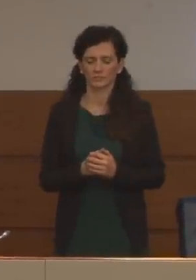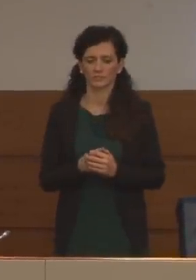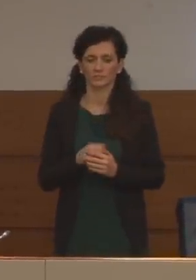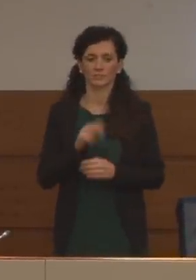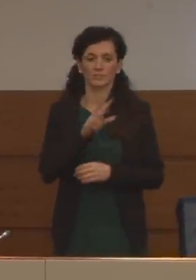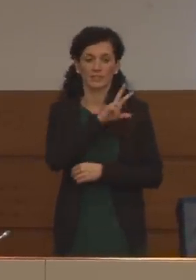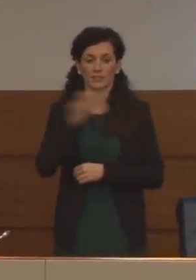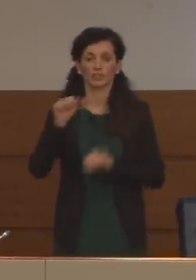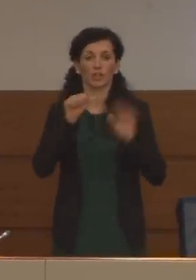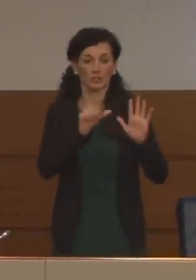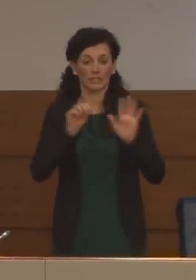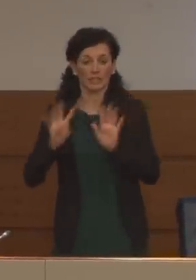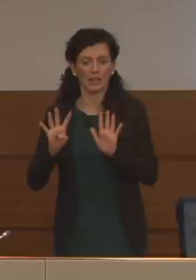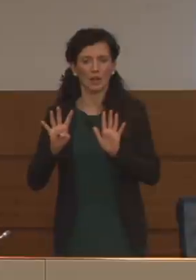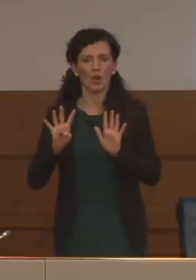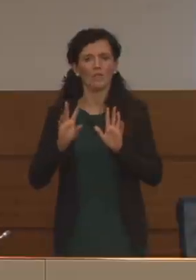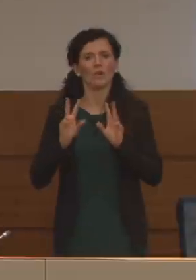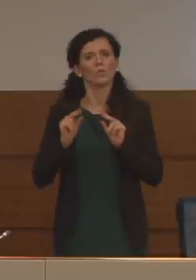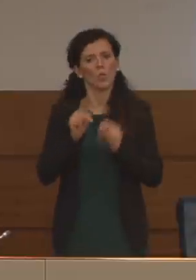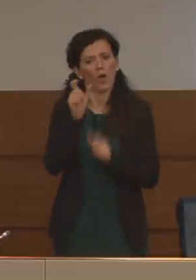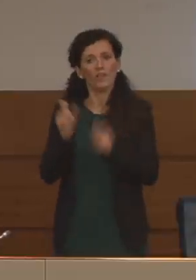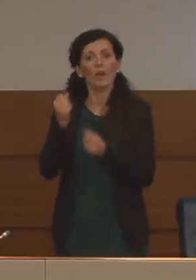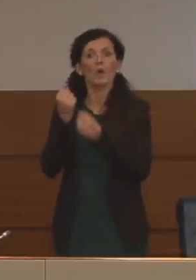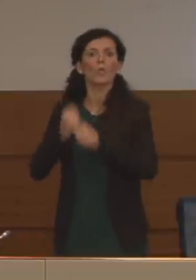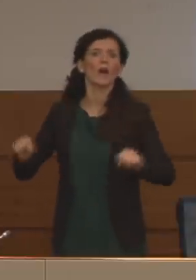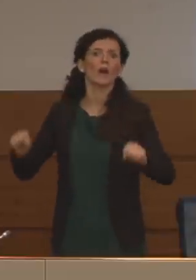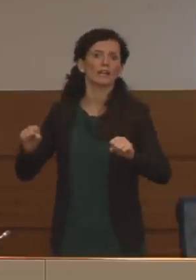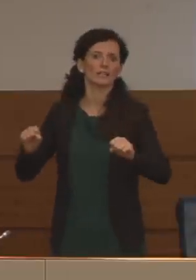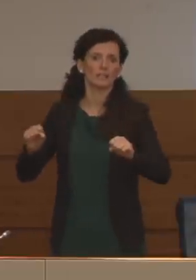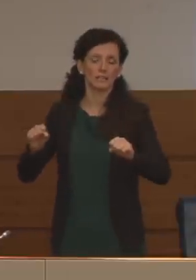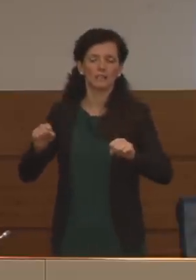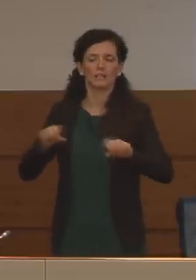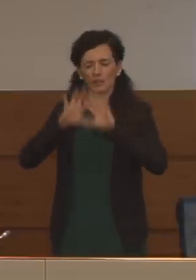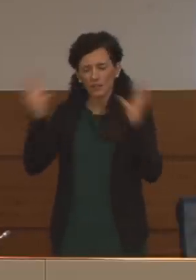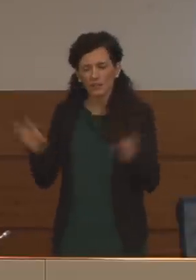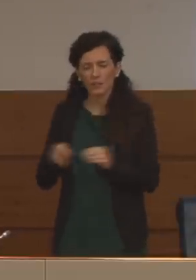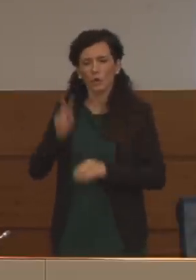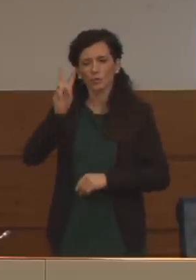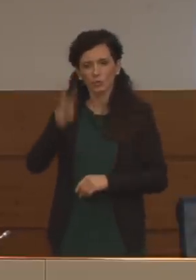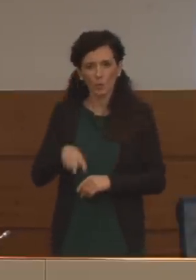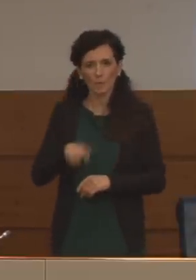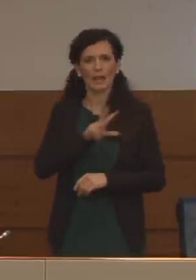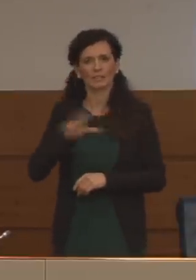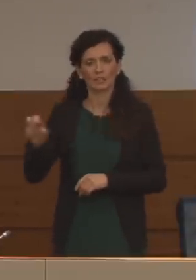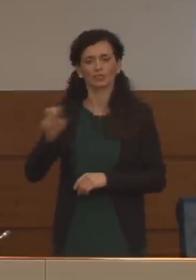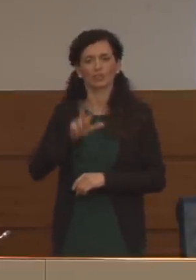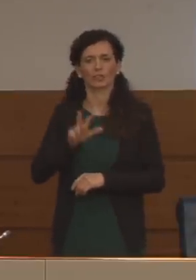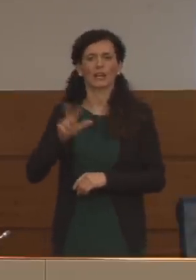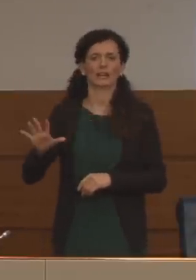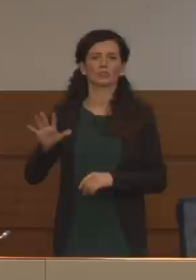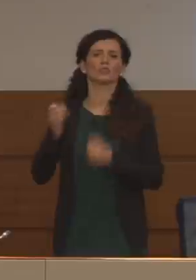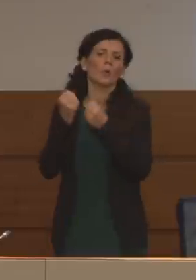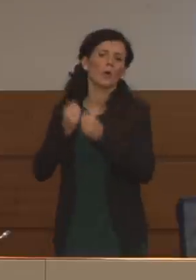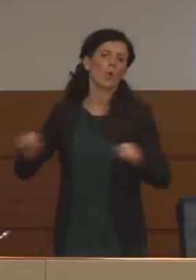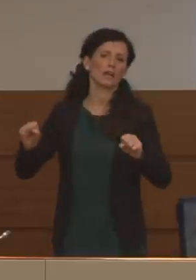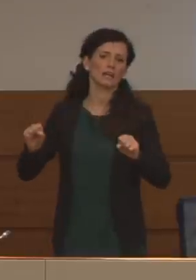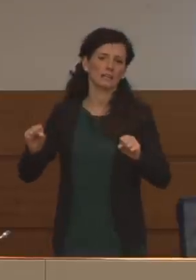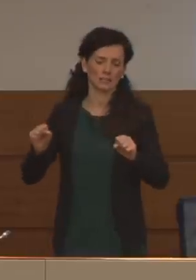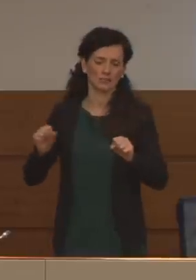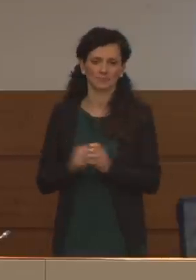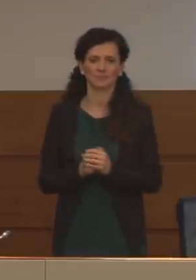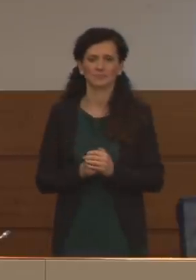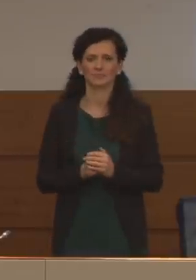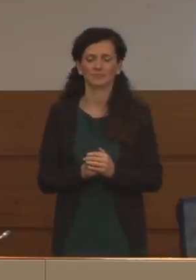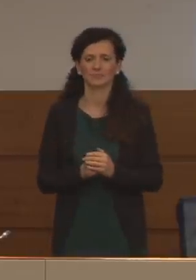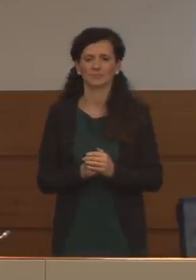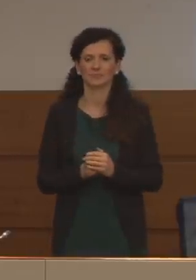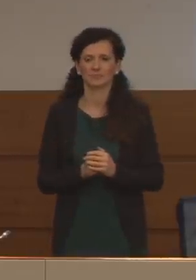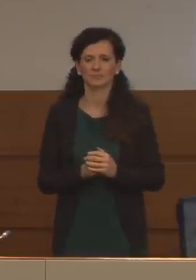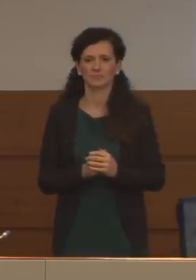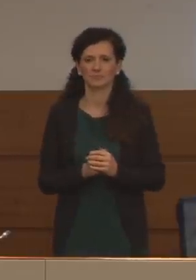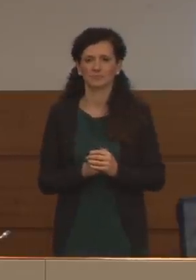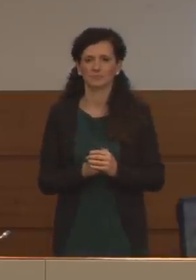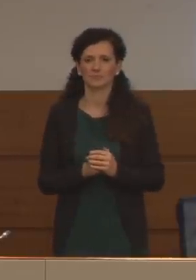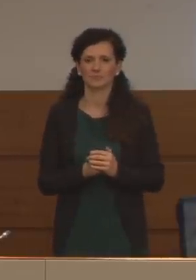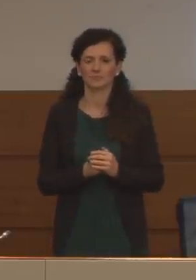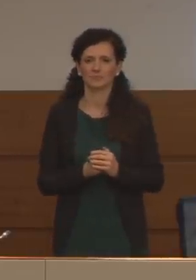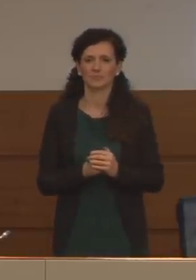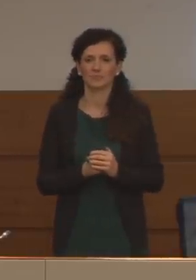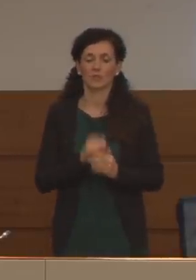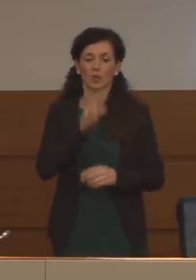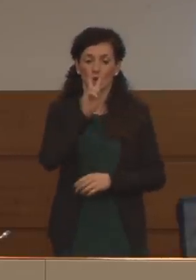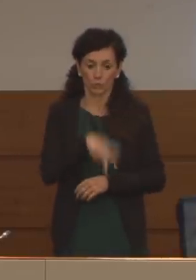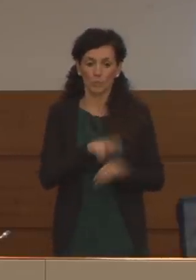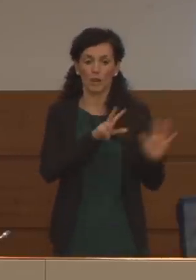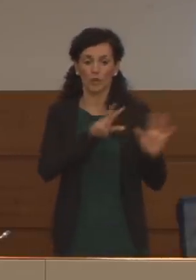369 nuovi guariti che portano il totale dei guariti a 2.335, ci sono anche 2.853